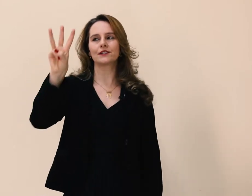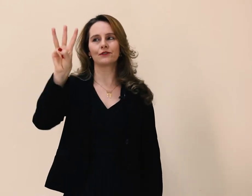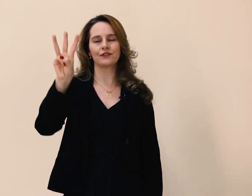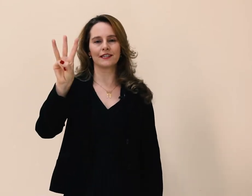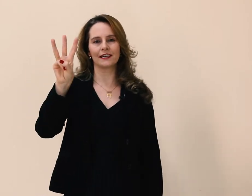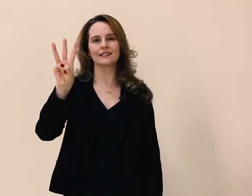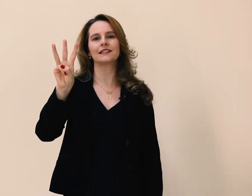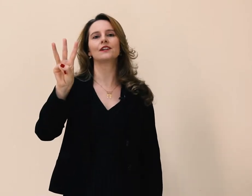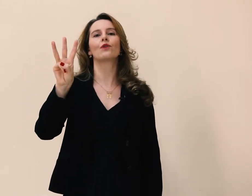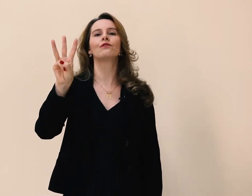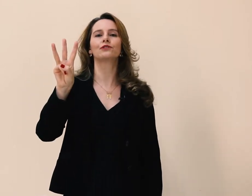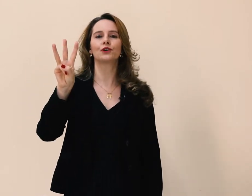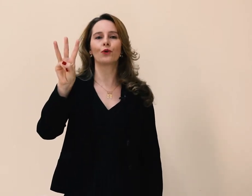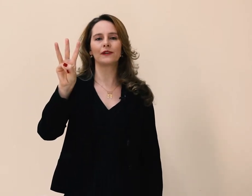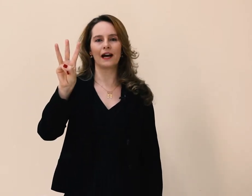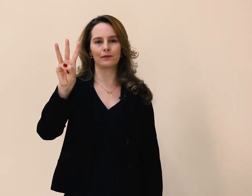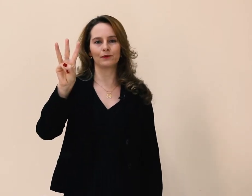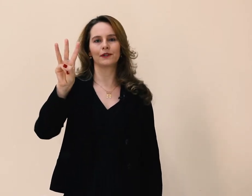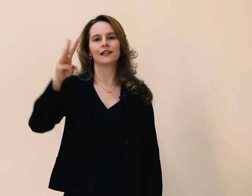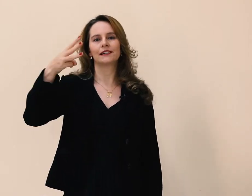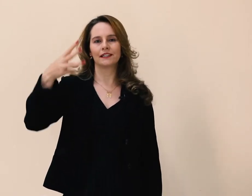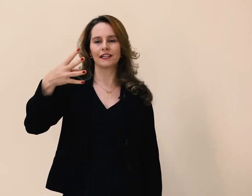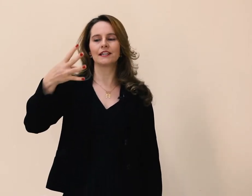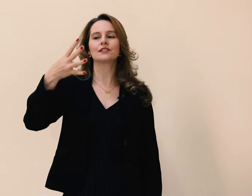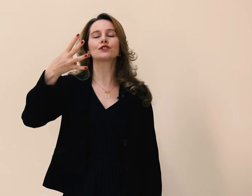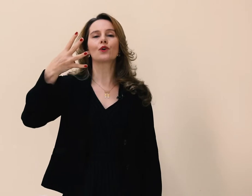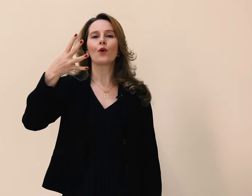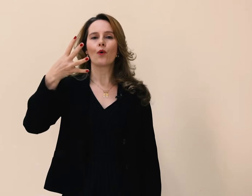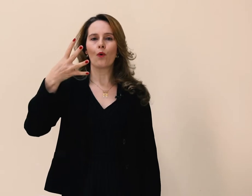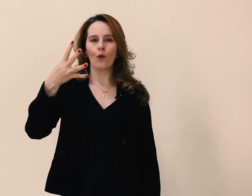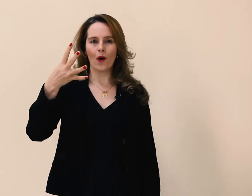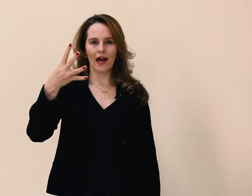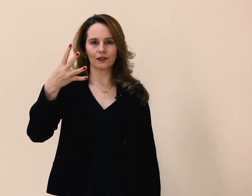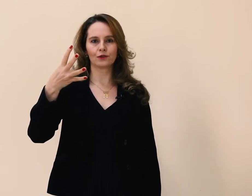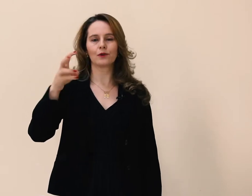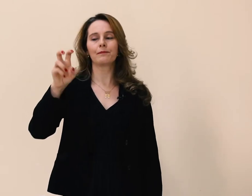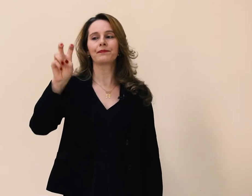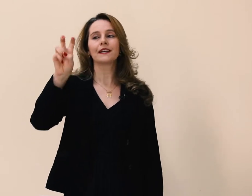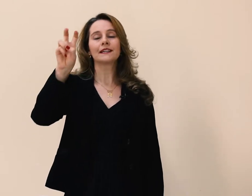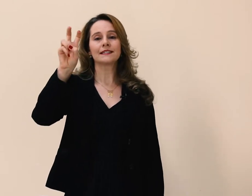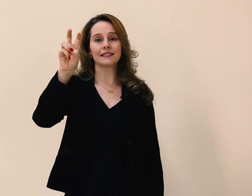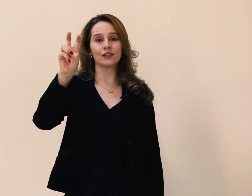se eu fizer assim confunde com W. 3, 4, 5 ó, o 5 é um V que dá uma baixadinha 5.